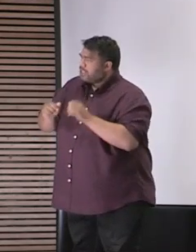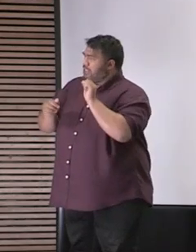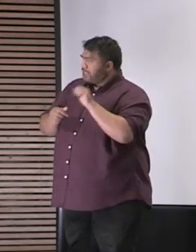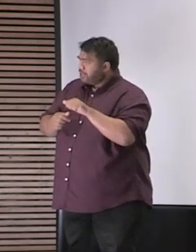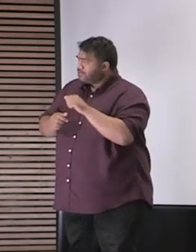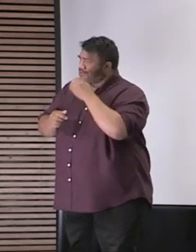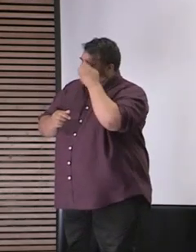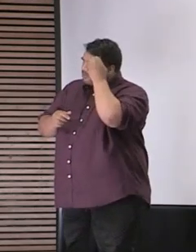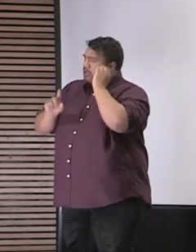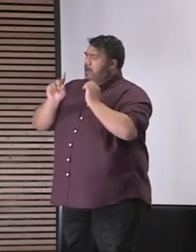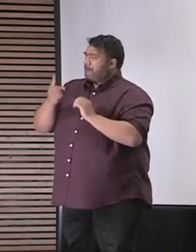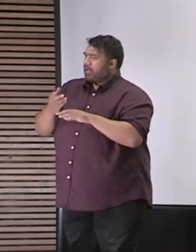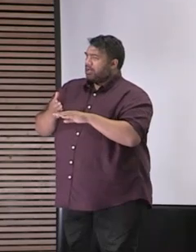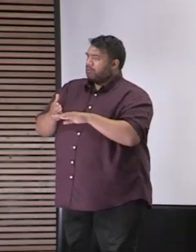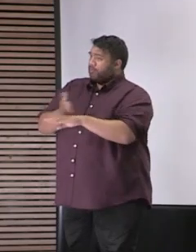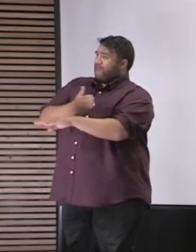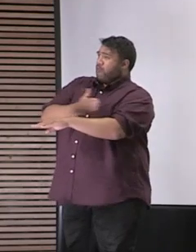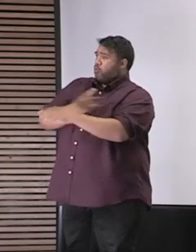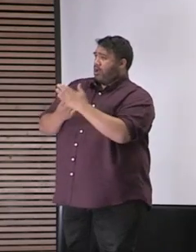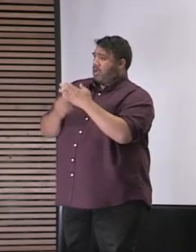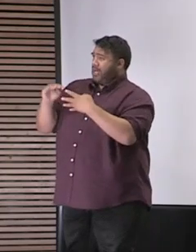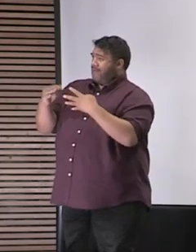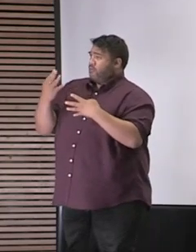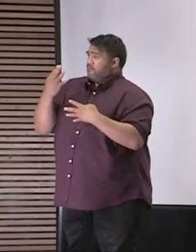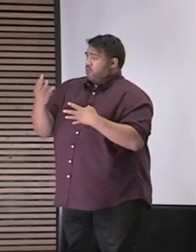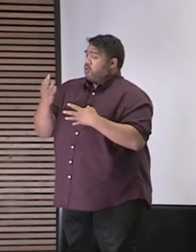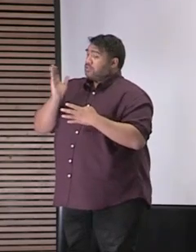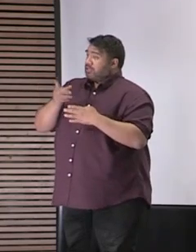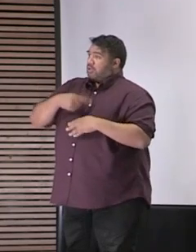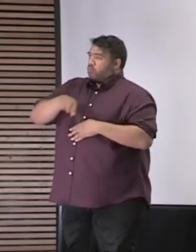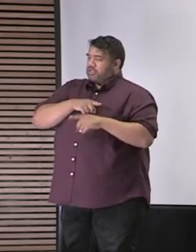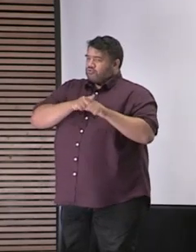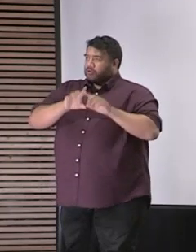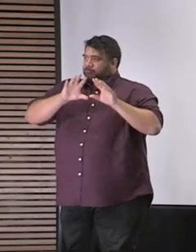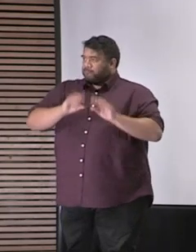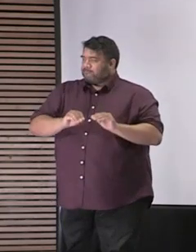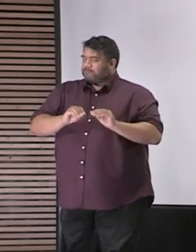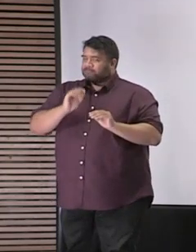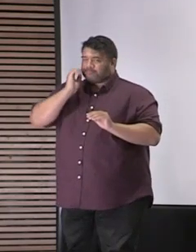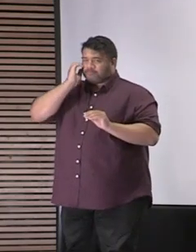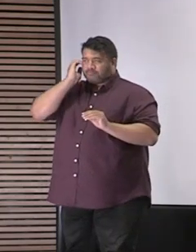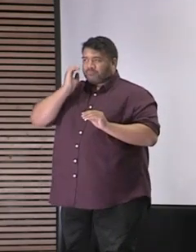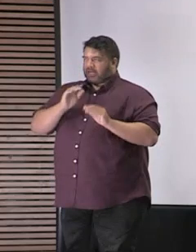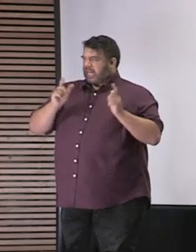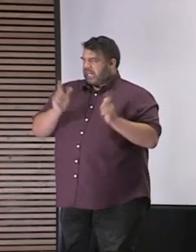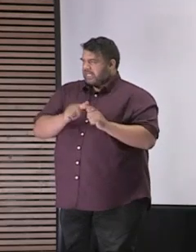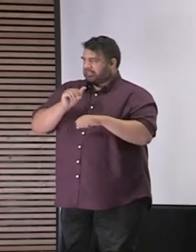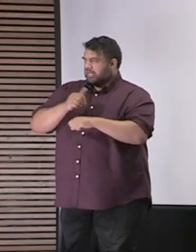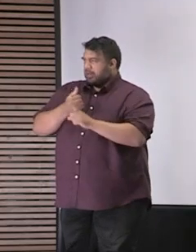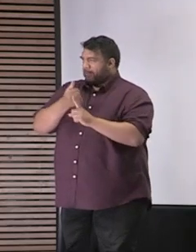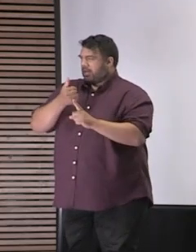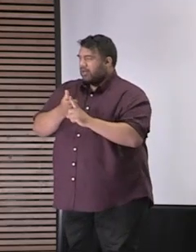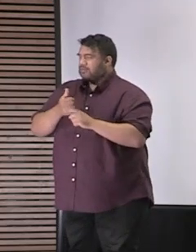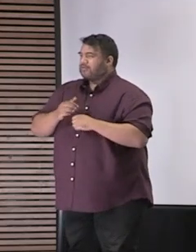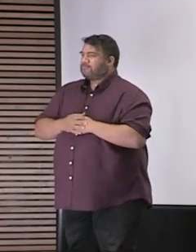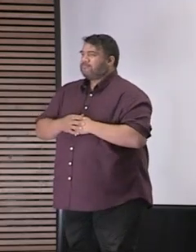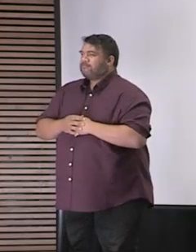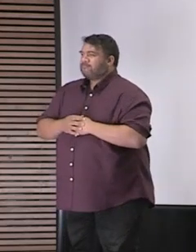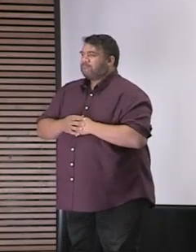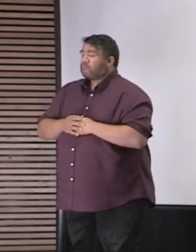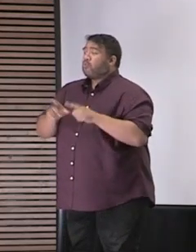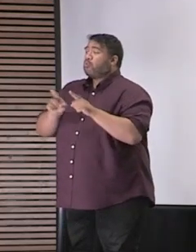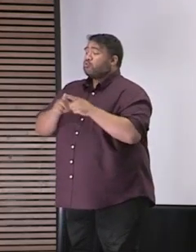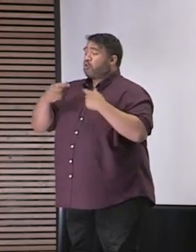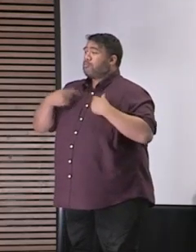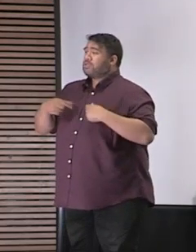un 80%. Y aunque lo estamos